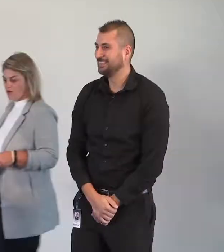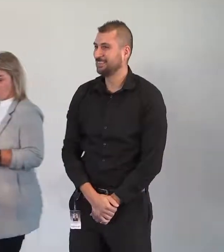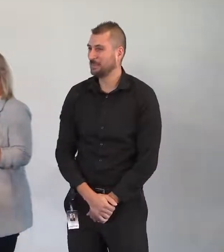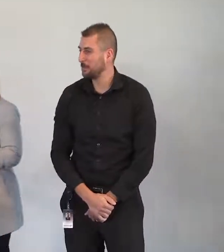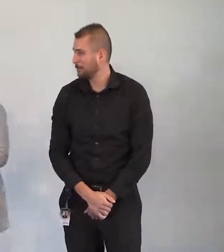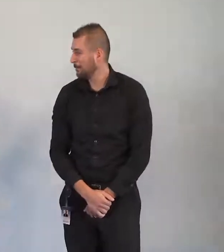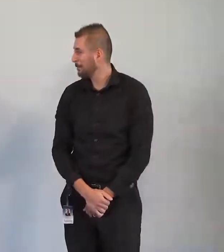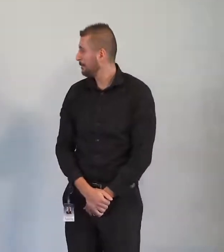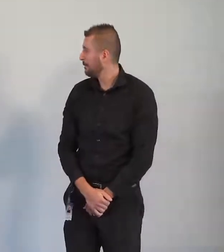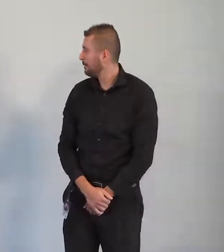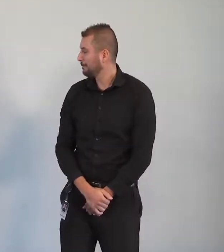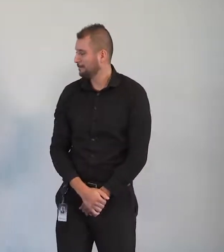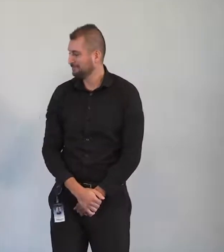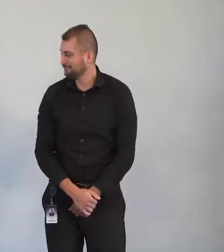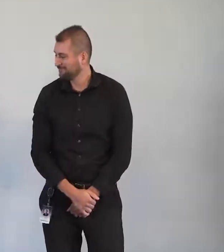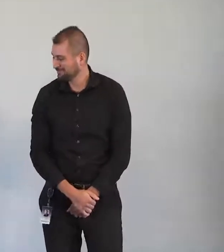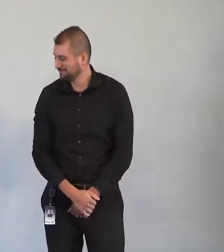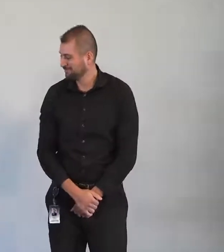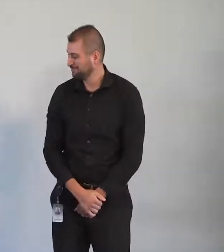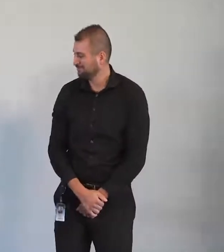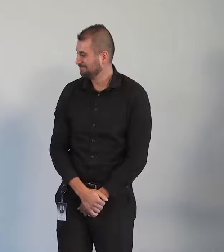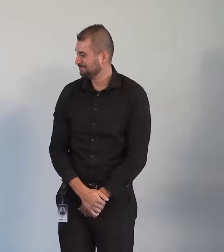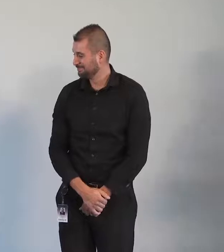oh wow, está bien, tengo todo tipo de cosas aquí,